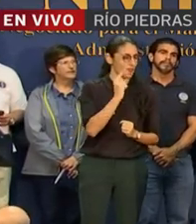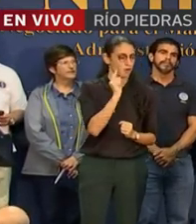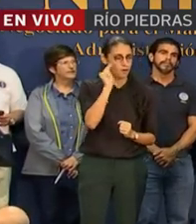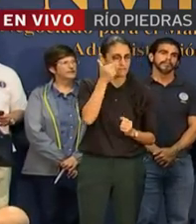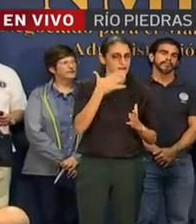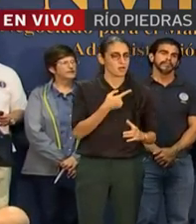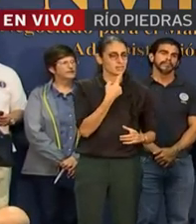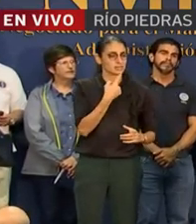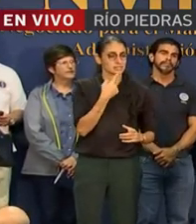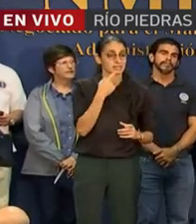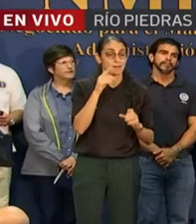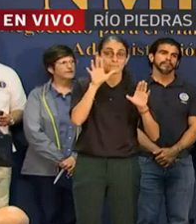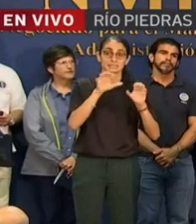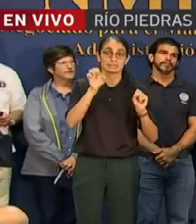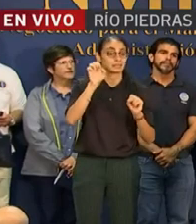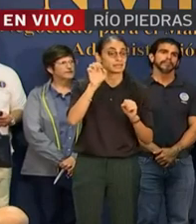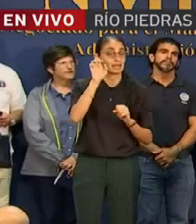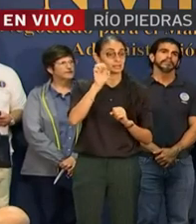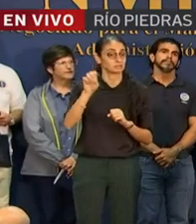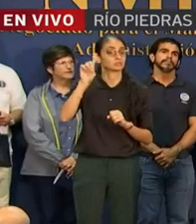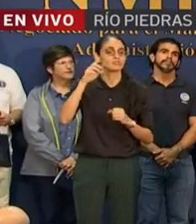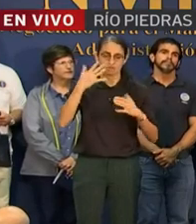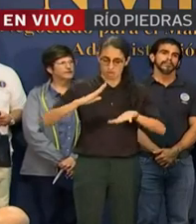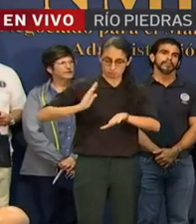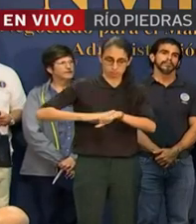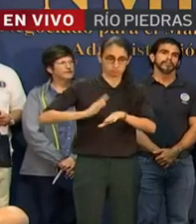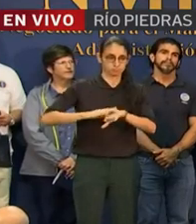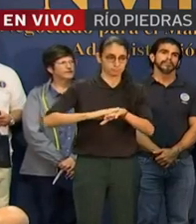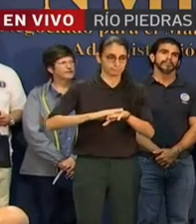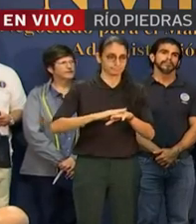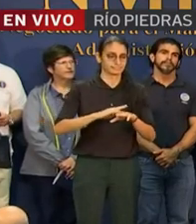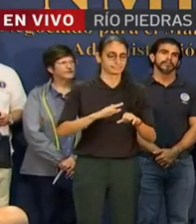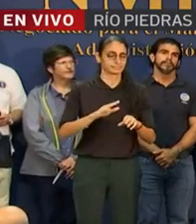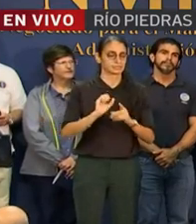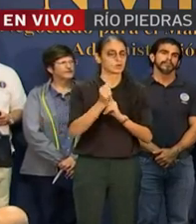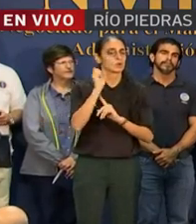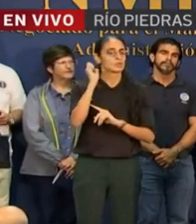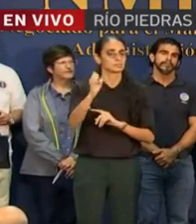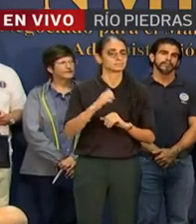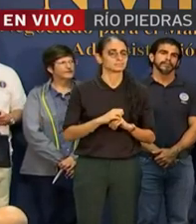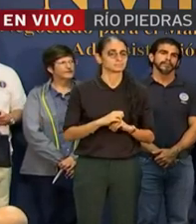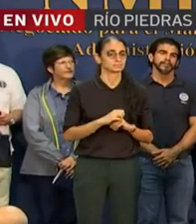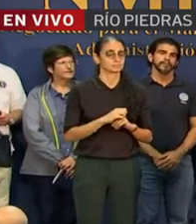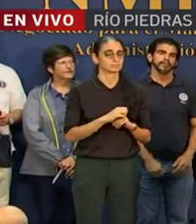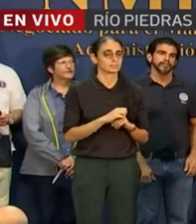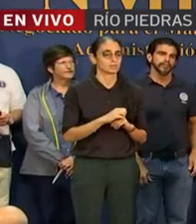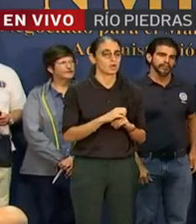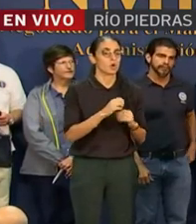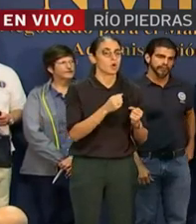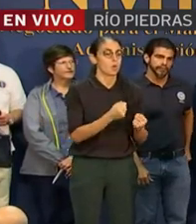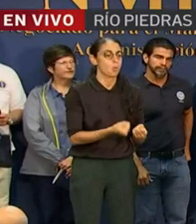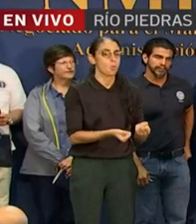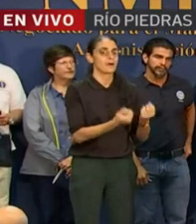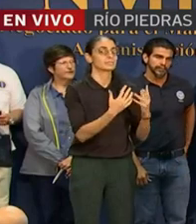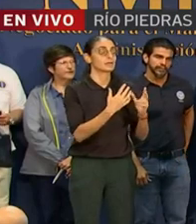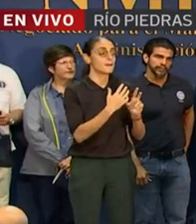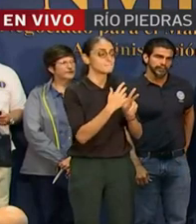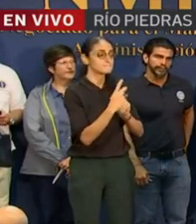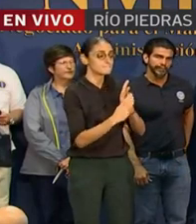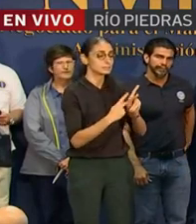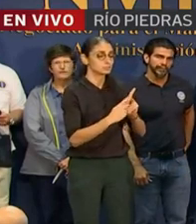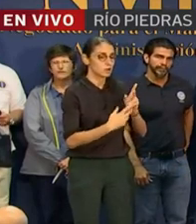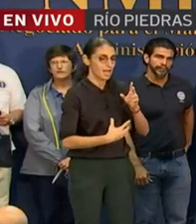PERSONAL. NO HEMOS LLEGADO A